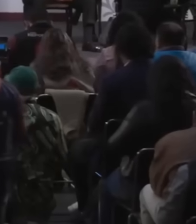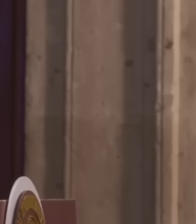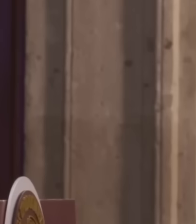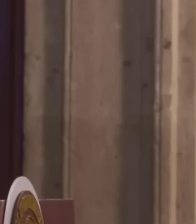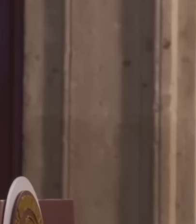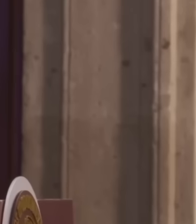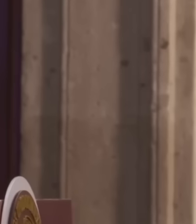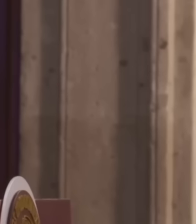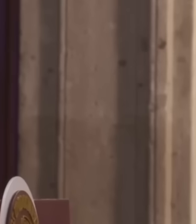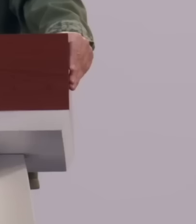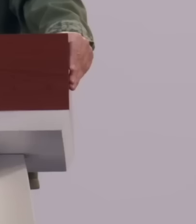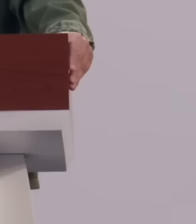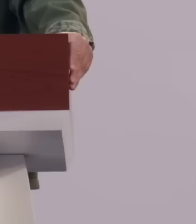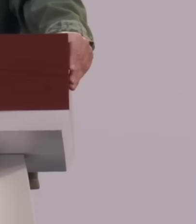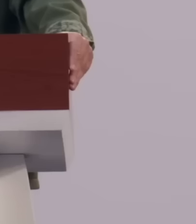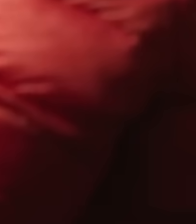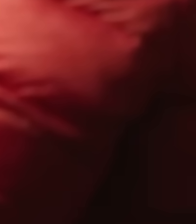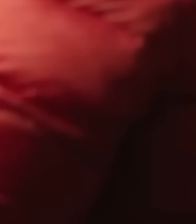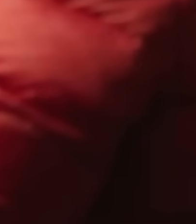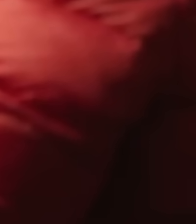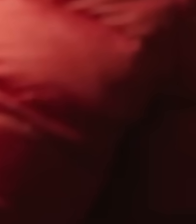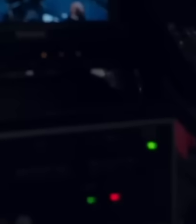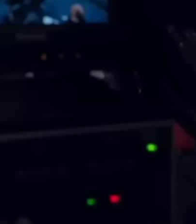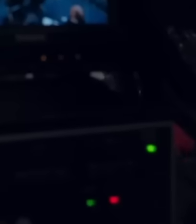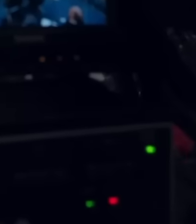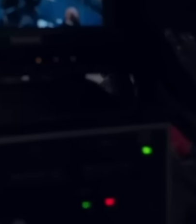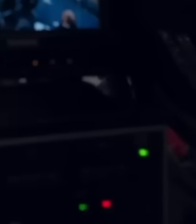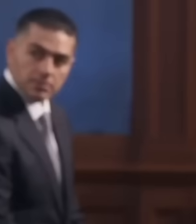pero ahora con un solo propósito, encarar no solo a la presidenta,